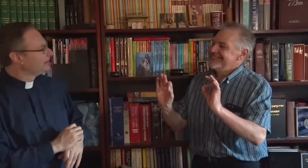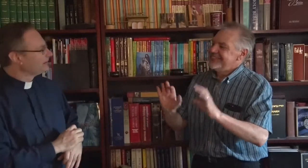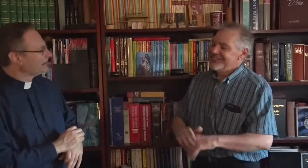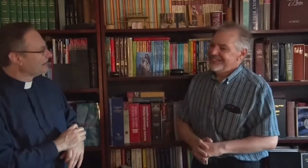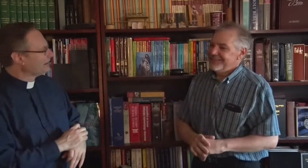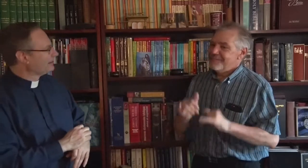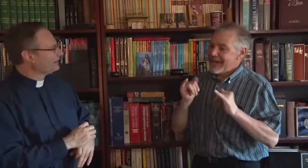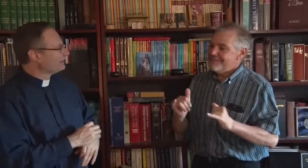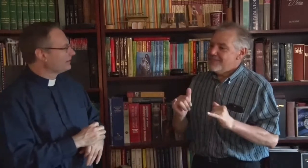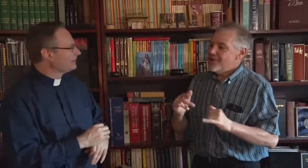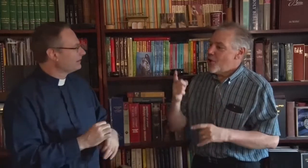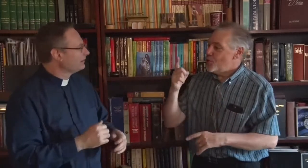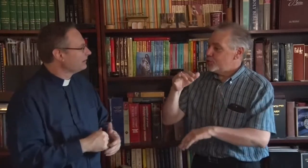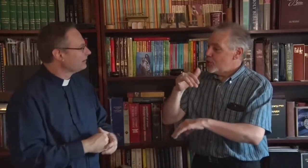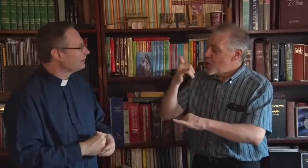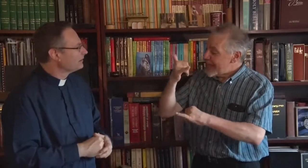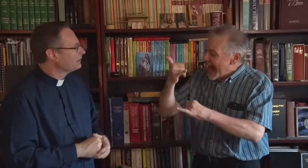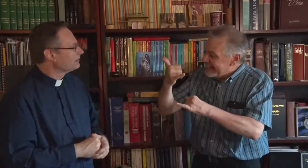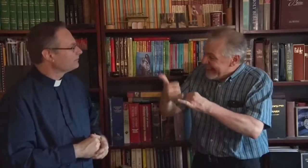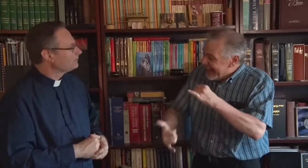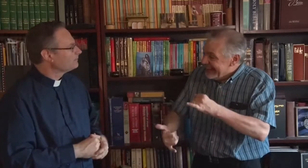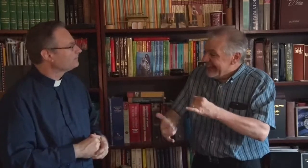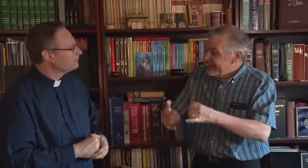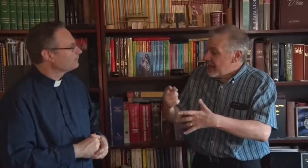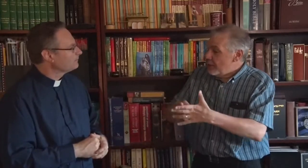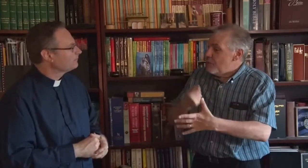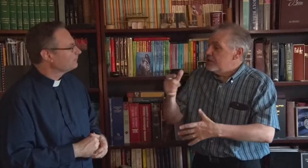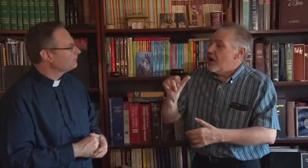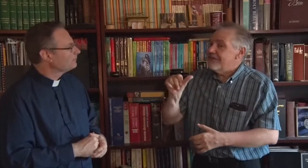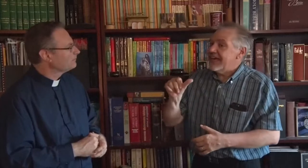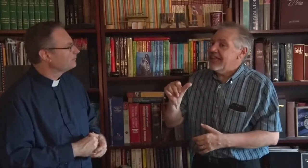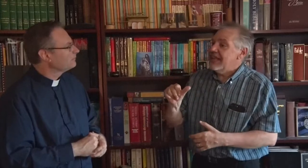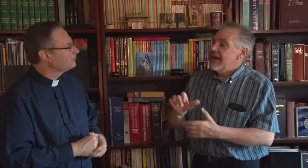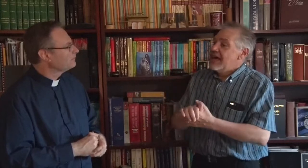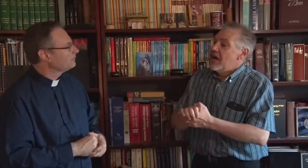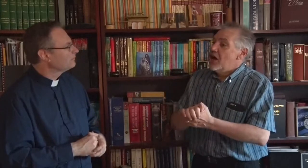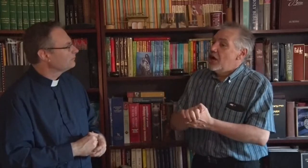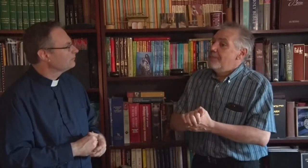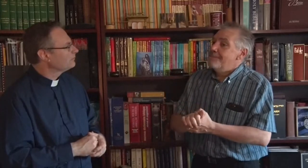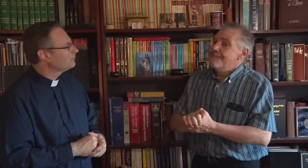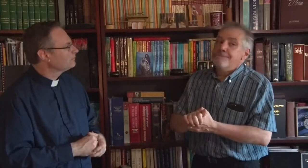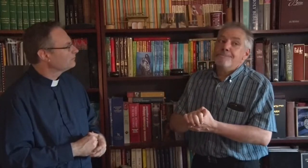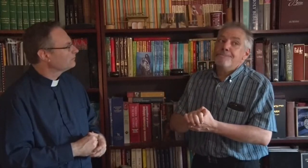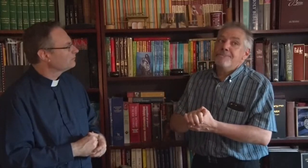Même juste en dernier dans le mois d’Avril… Euh..